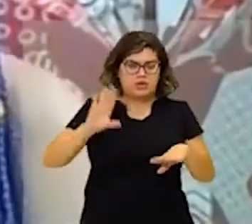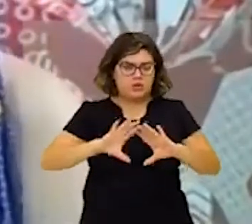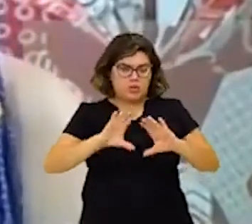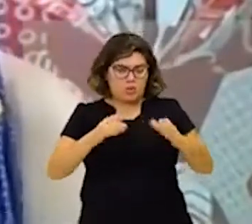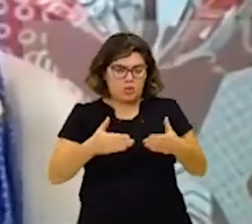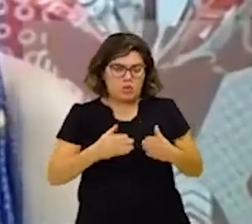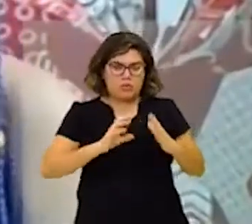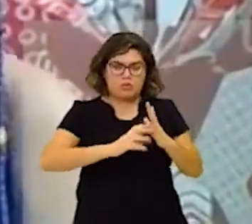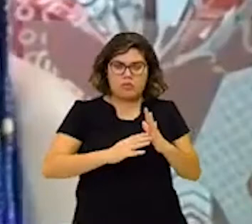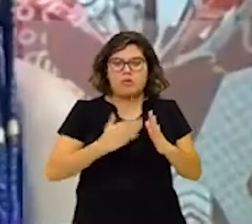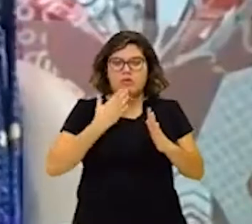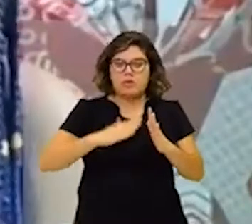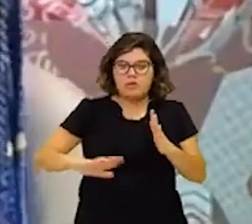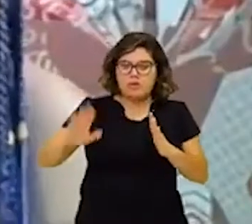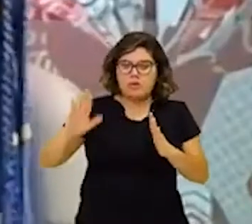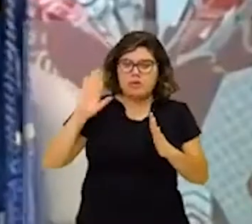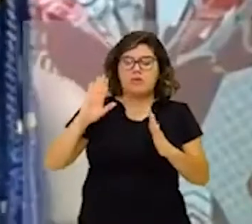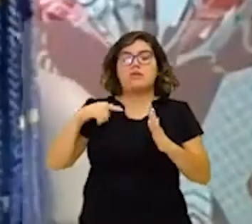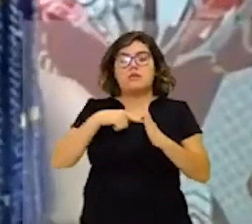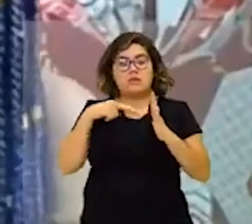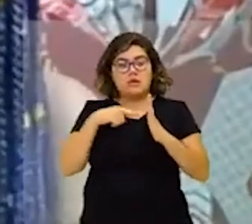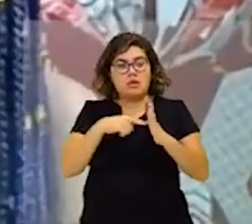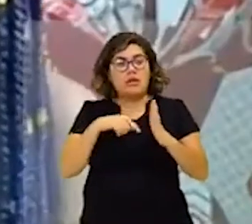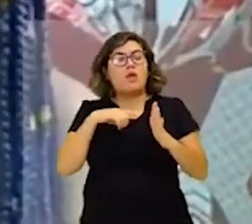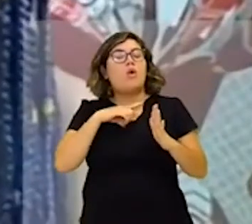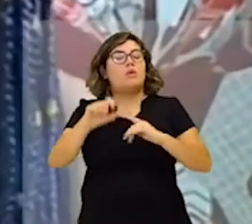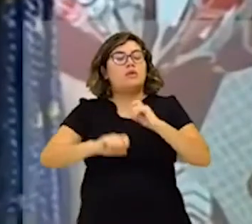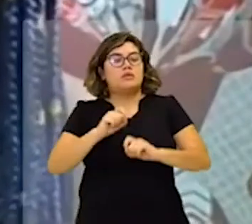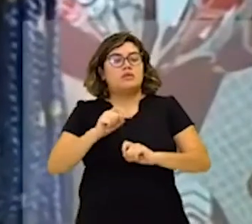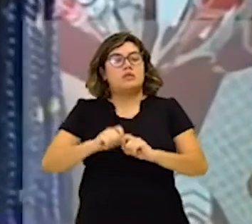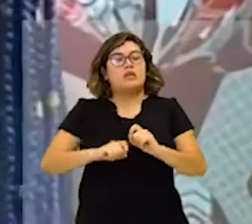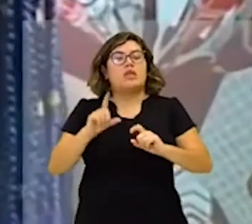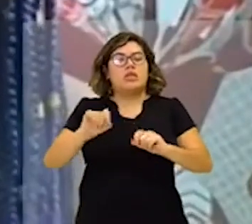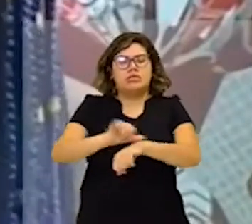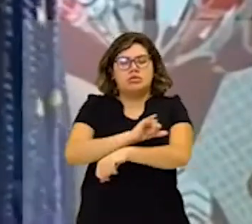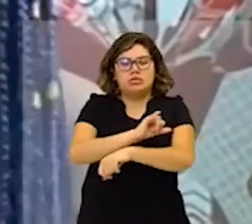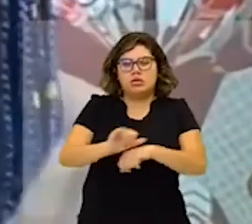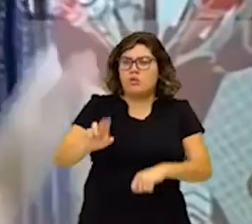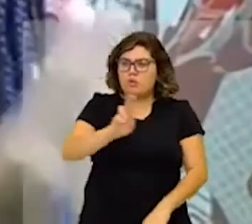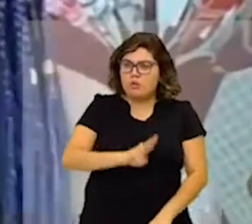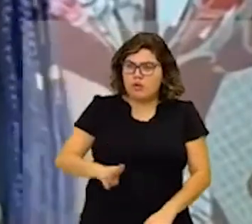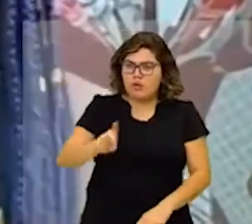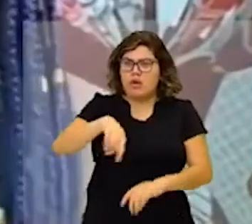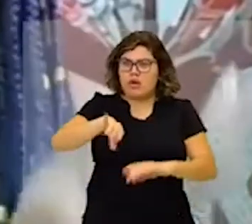que essas candidaturas coletivas são exatamente a estratégia utilizadas por esses grupos que